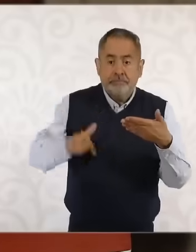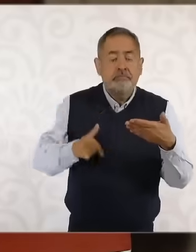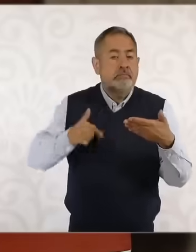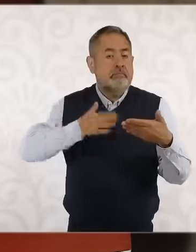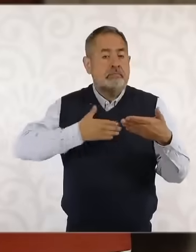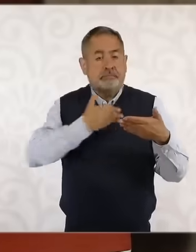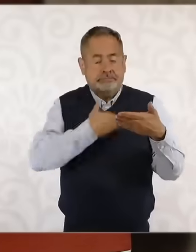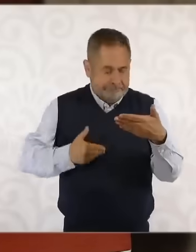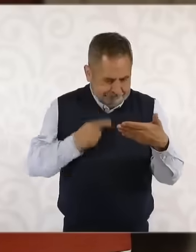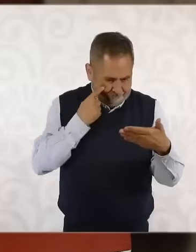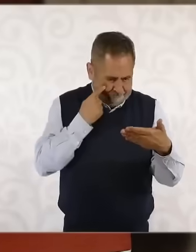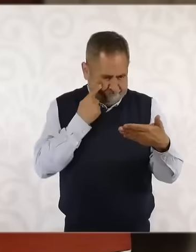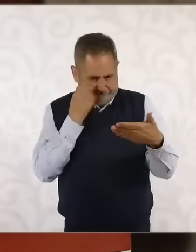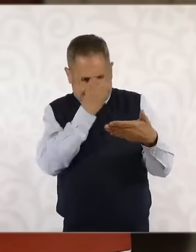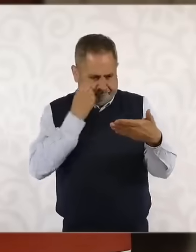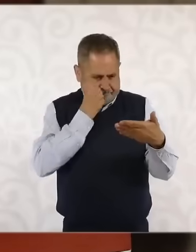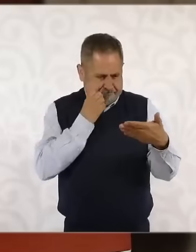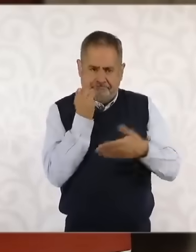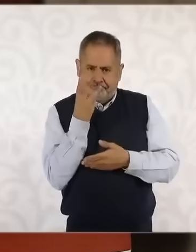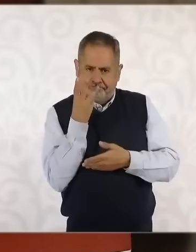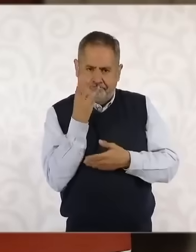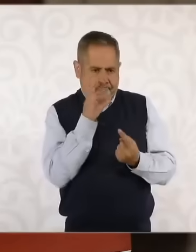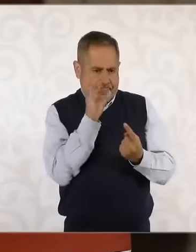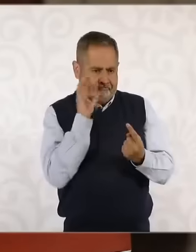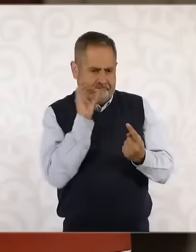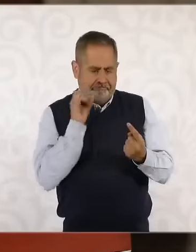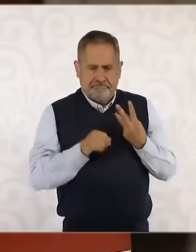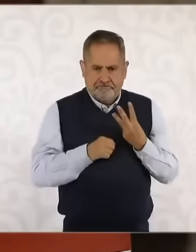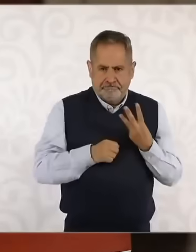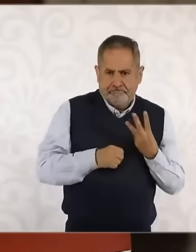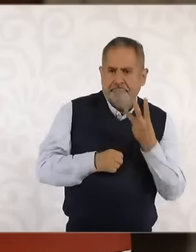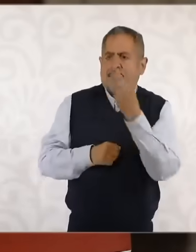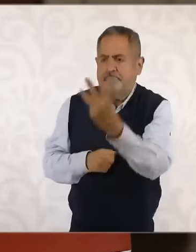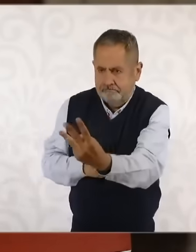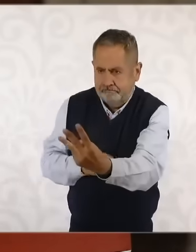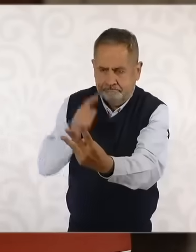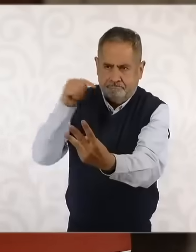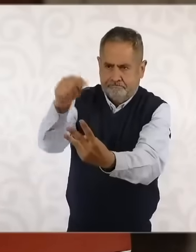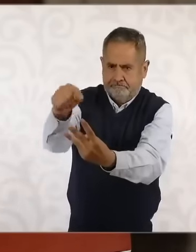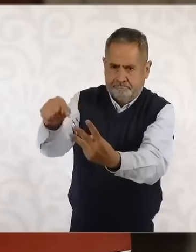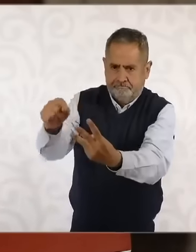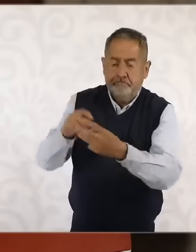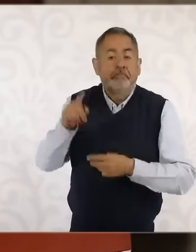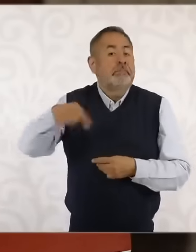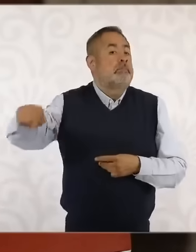le enviará la consideración del Senado. El Senado, con base en la terna y previa comparecencia de las